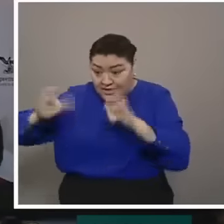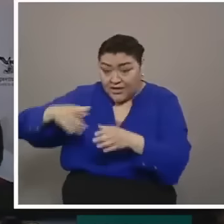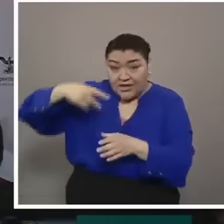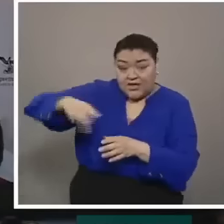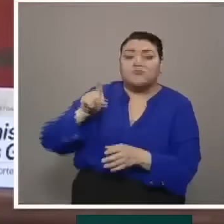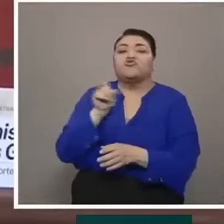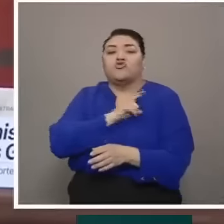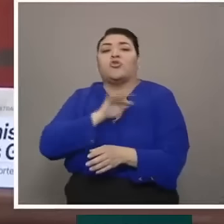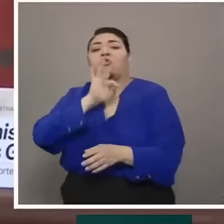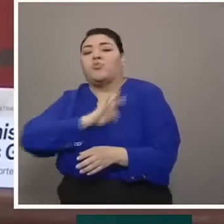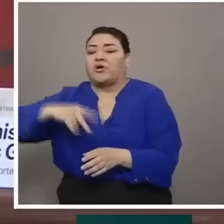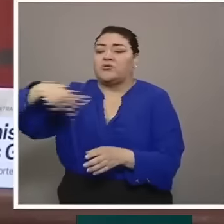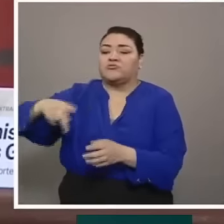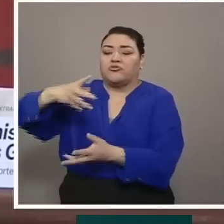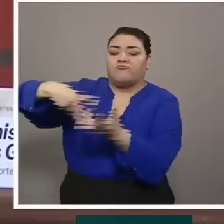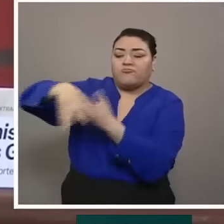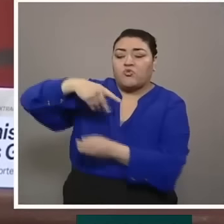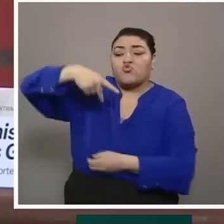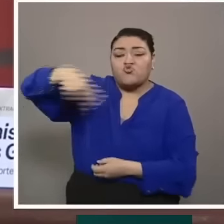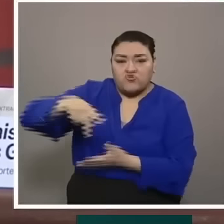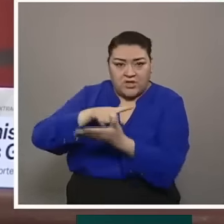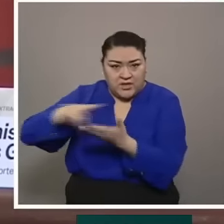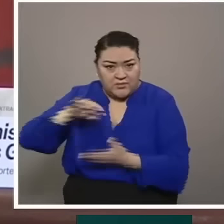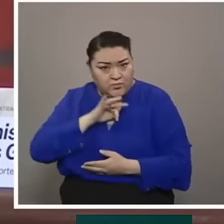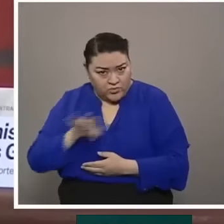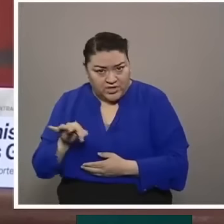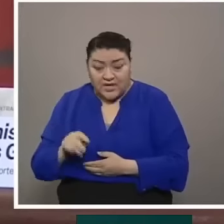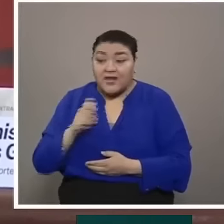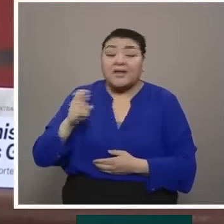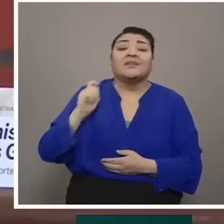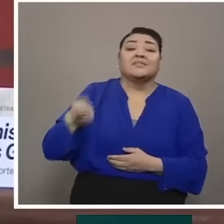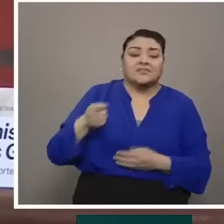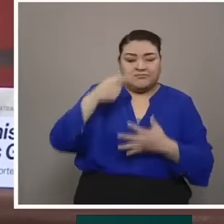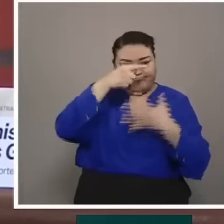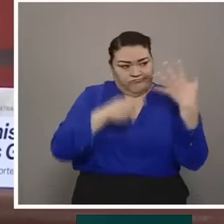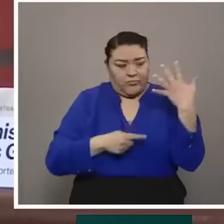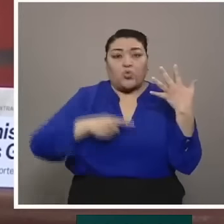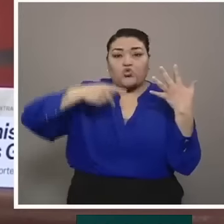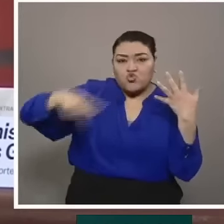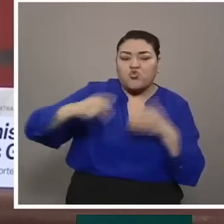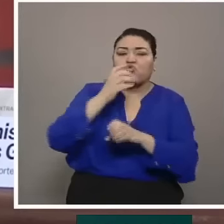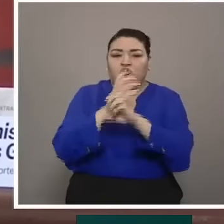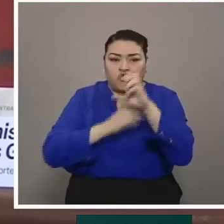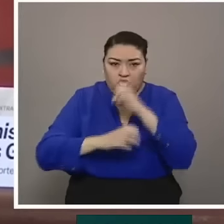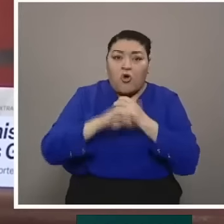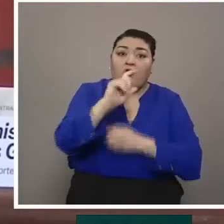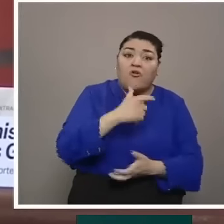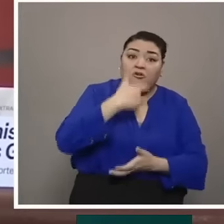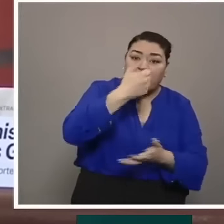público implica, entre otros, el derecho a administrar directamente las asignaciones